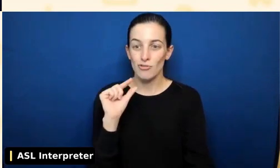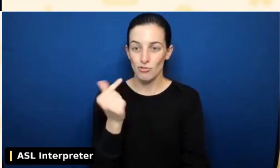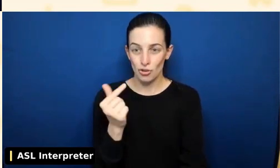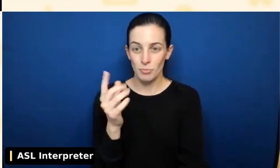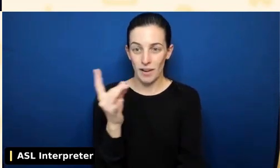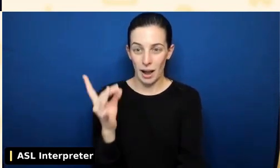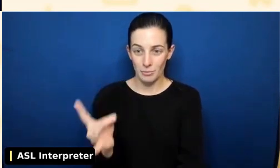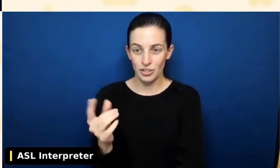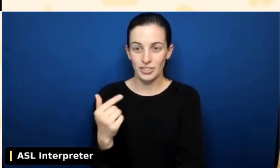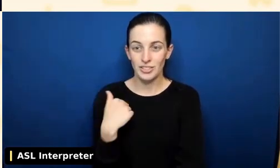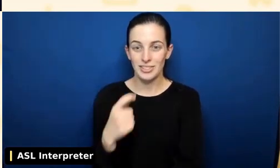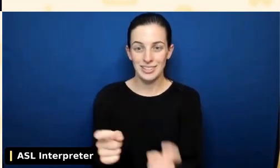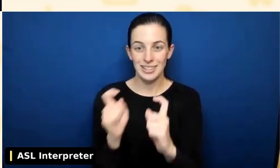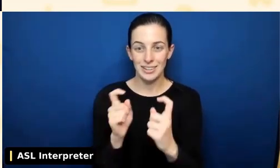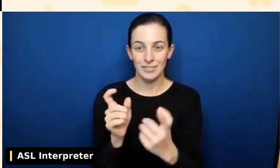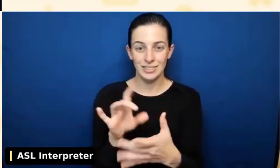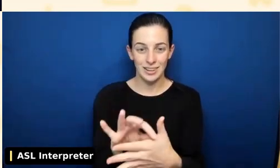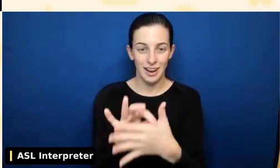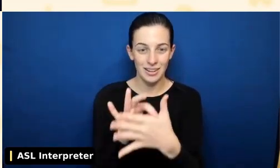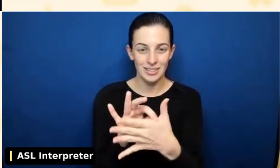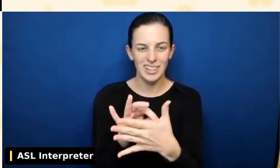para darnos un poco de contexto, se sintió un poco raro.